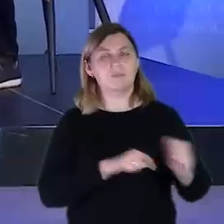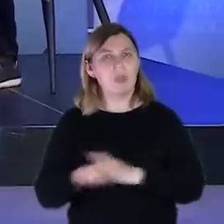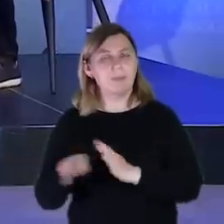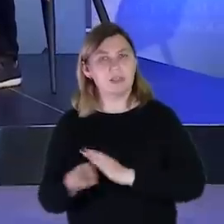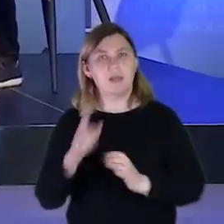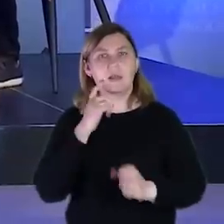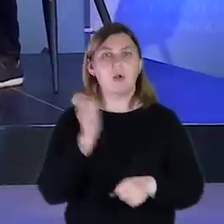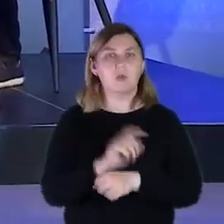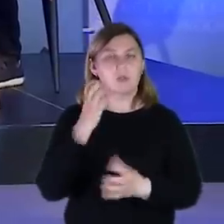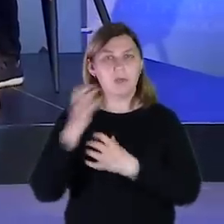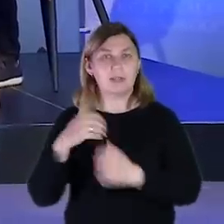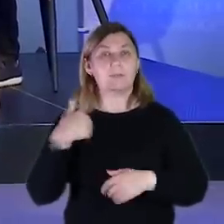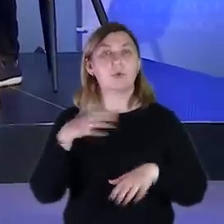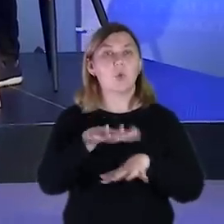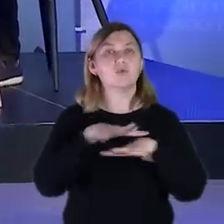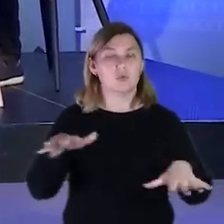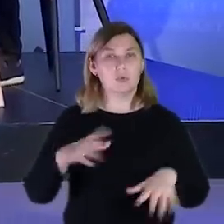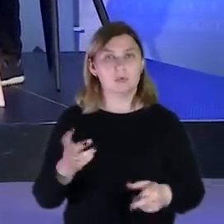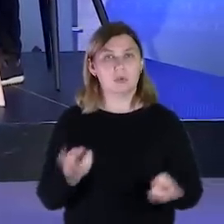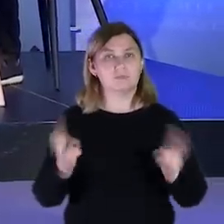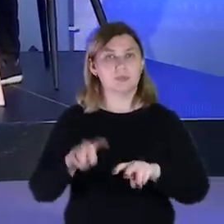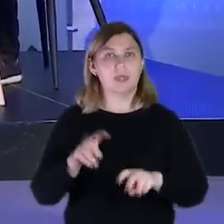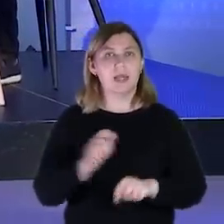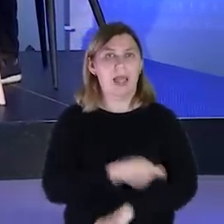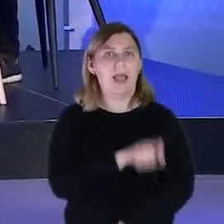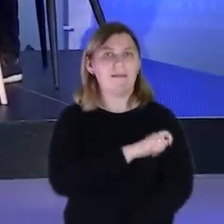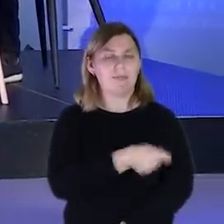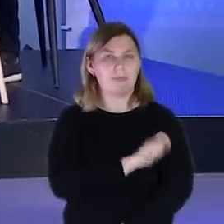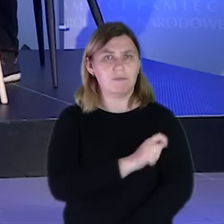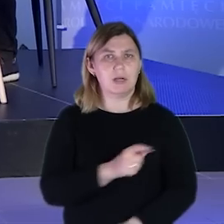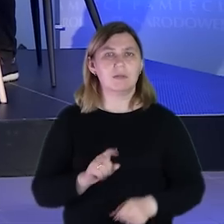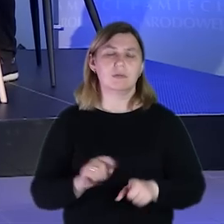Natomiast tam, gdzie było duże zagrożenie, tworzono ... sieci agenturalne i informacyjne z